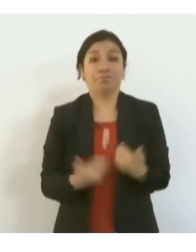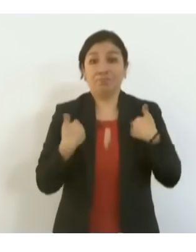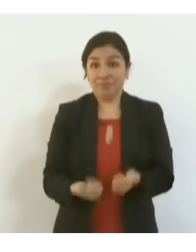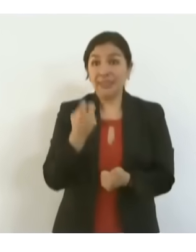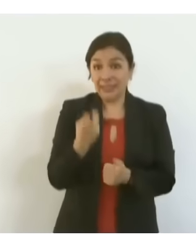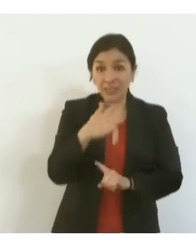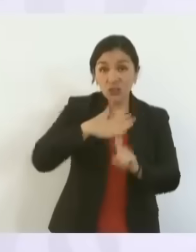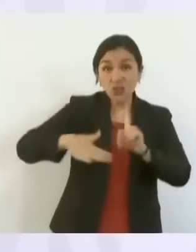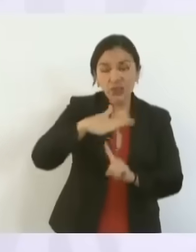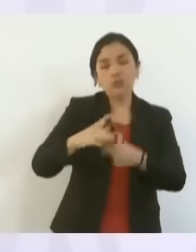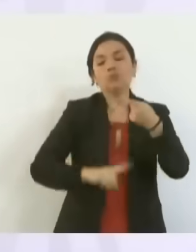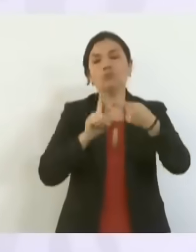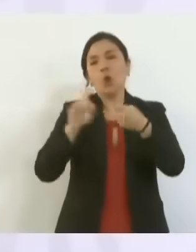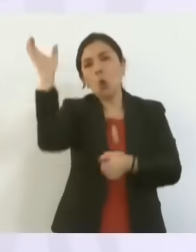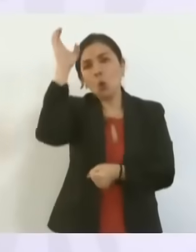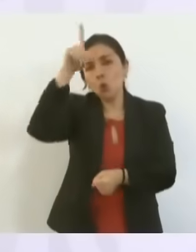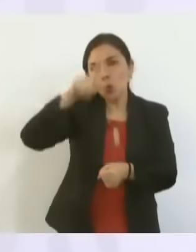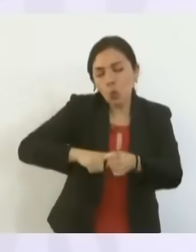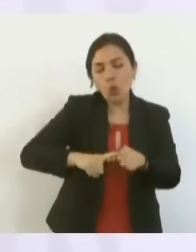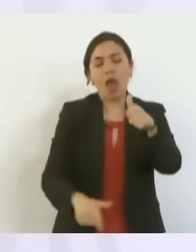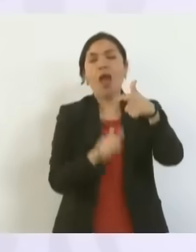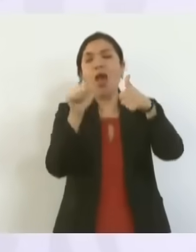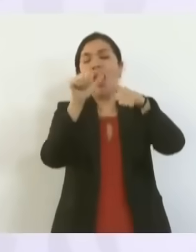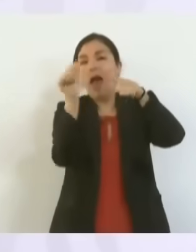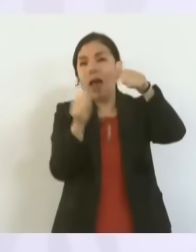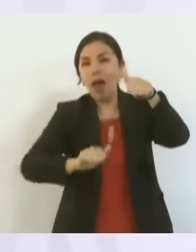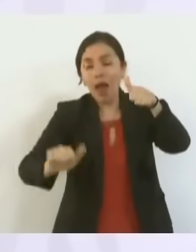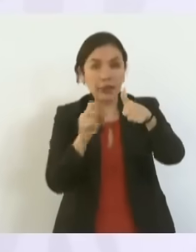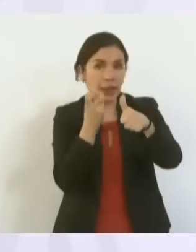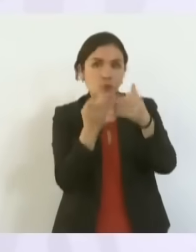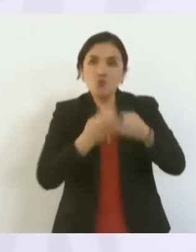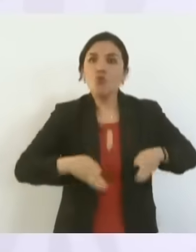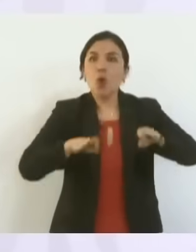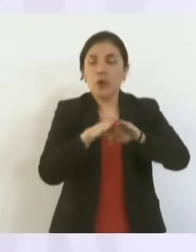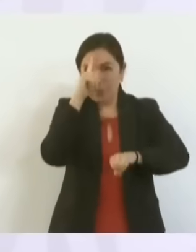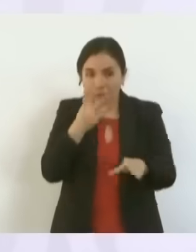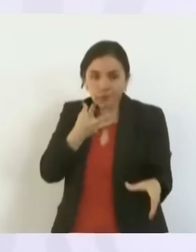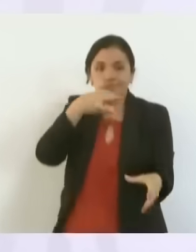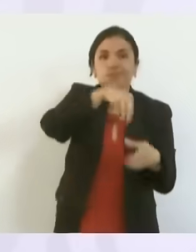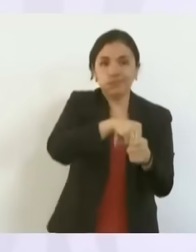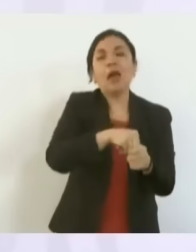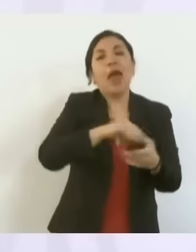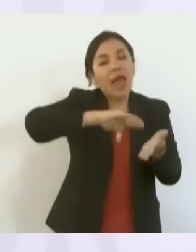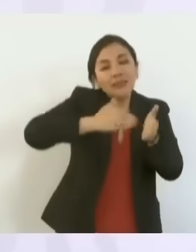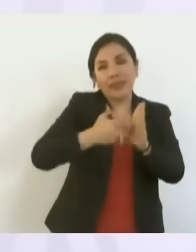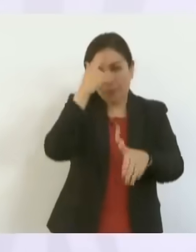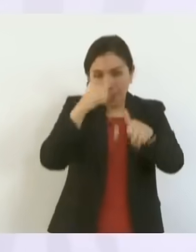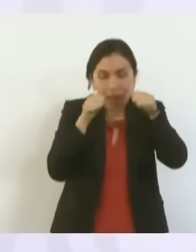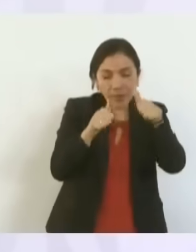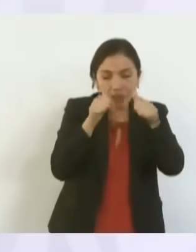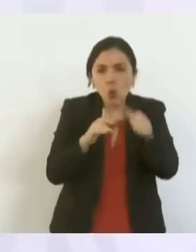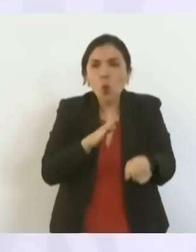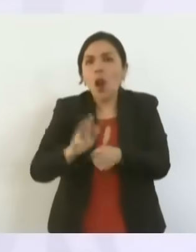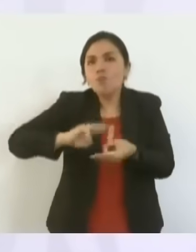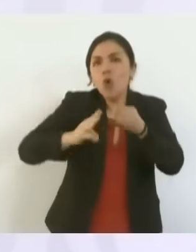la cultura y el arte como parte integral de una estrategia de atención a las causas se convierten,